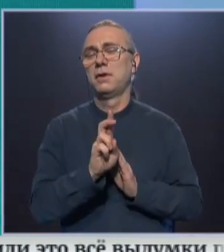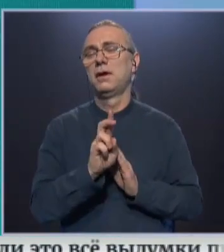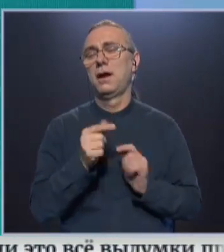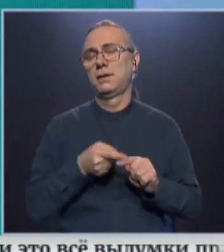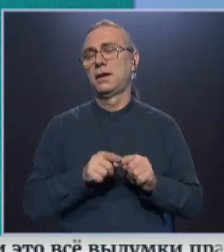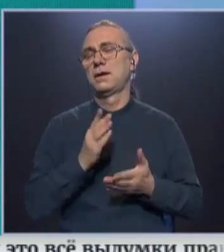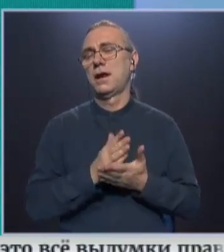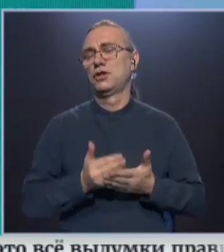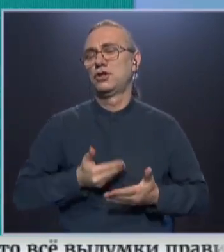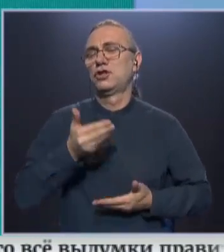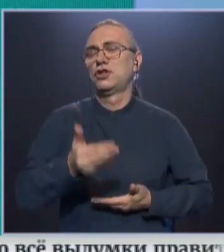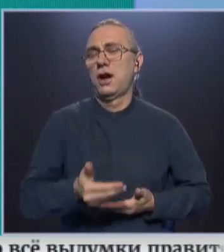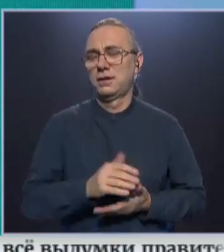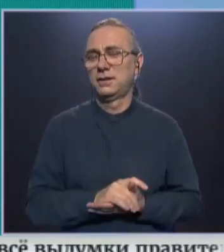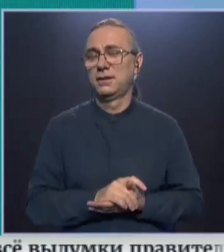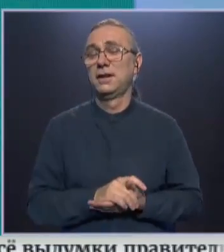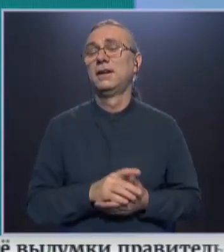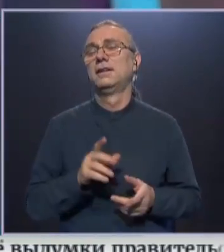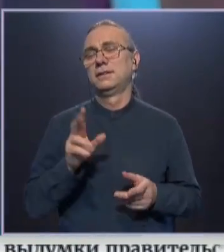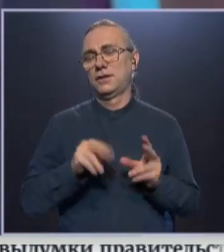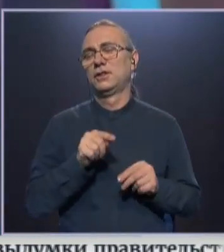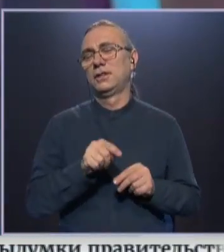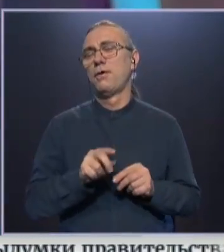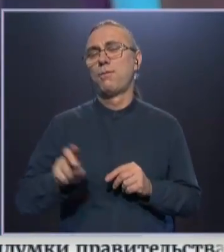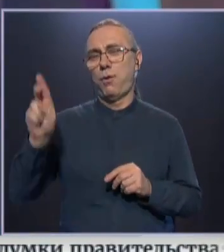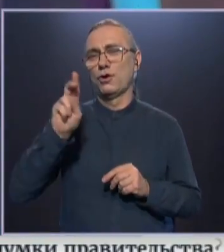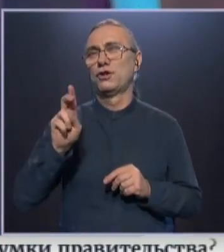что ты Божий и Бог с тобой друзья видео вопрос как